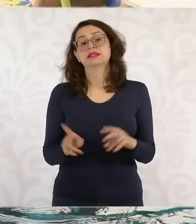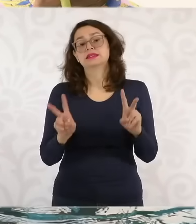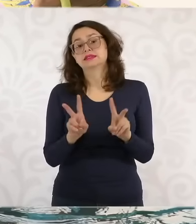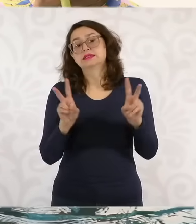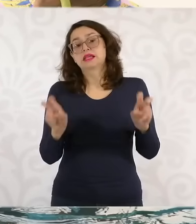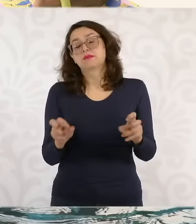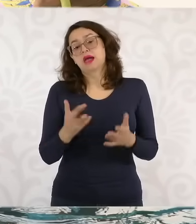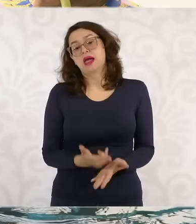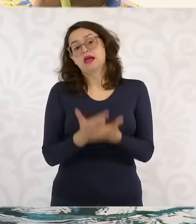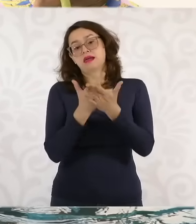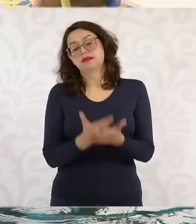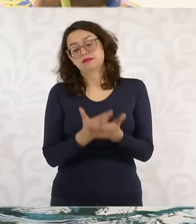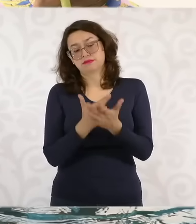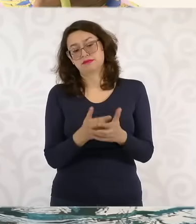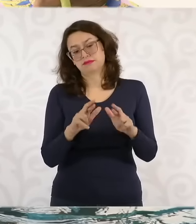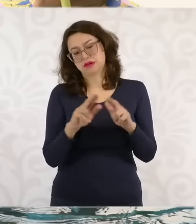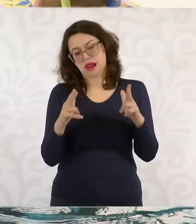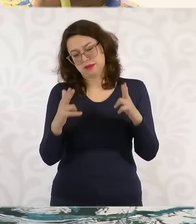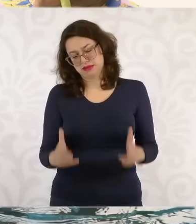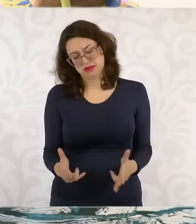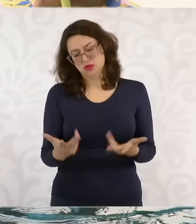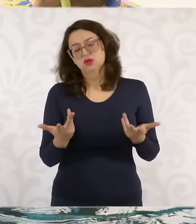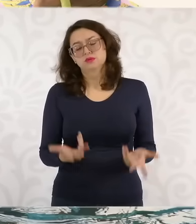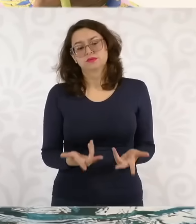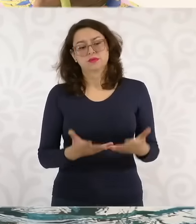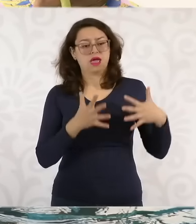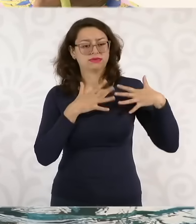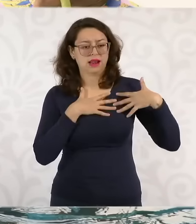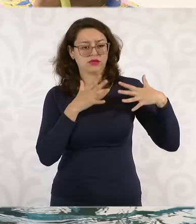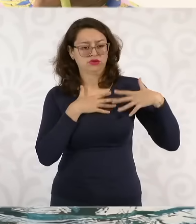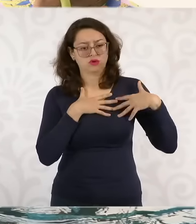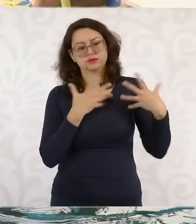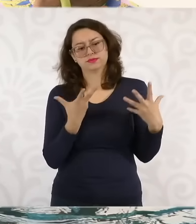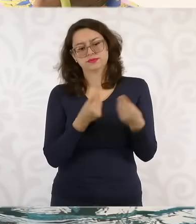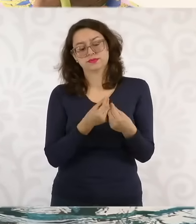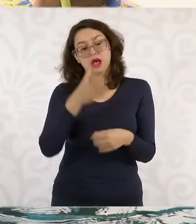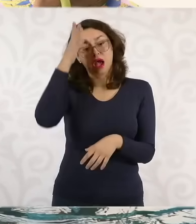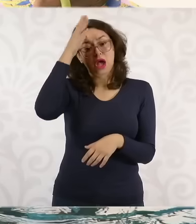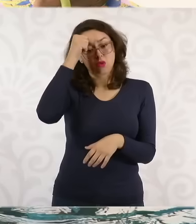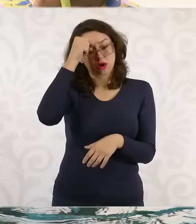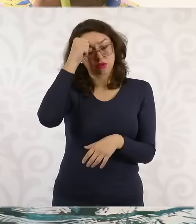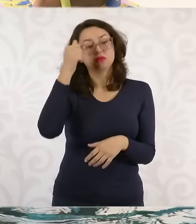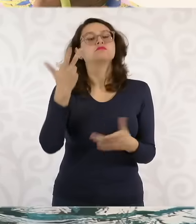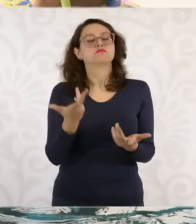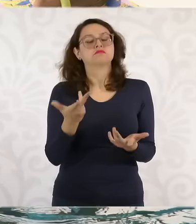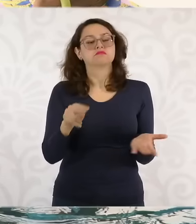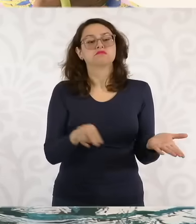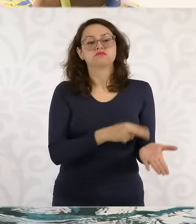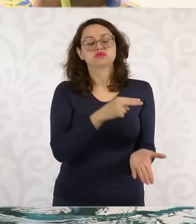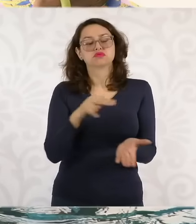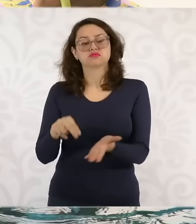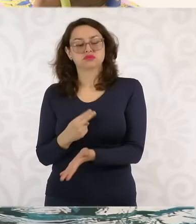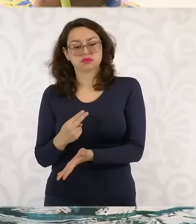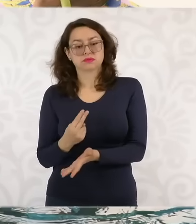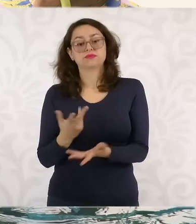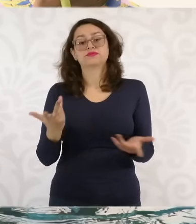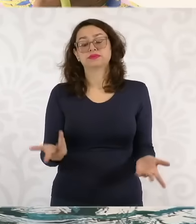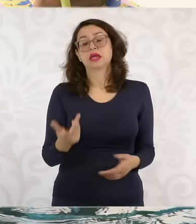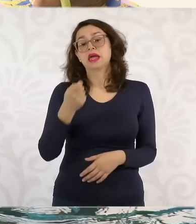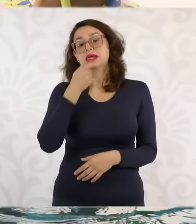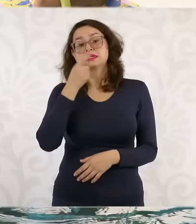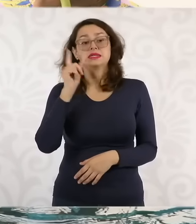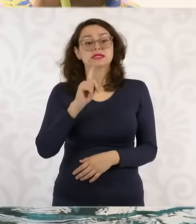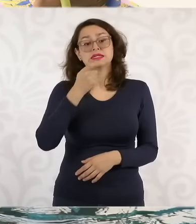Fundación Teletón para eh dar terapias gratuitas a las niñas y los niños menores de 18 años. Eh,